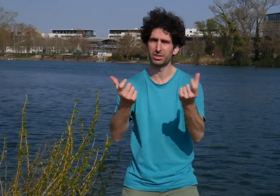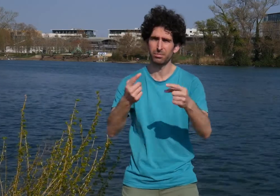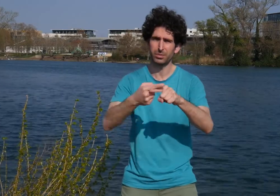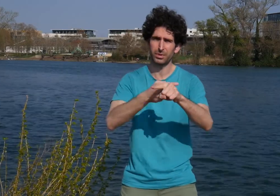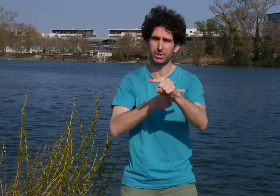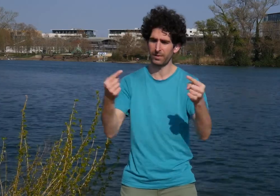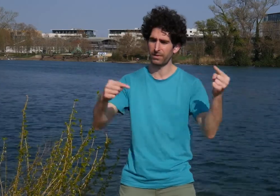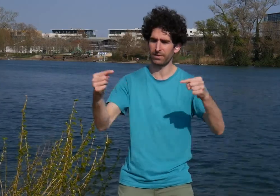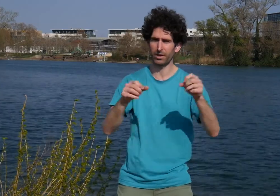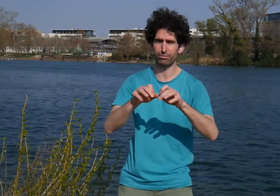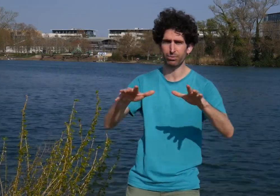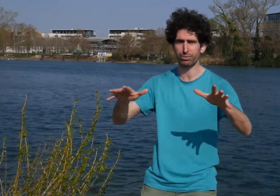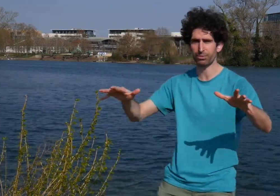qui s'étendent petit à petit.